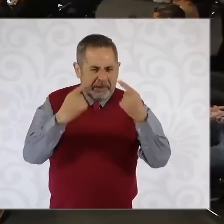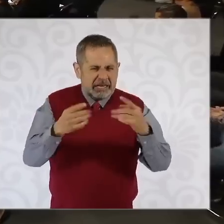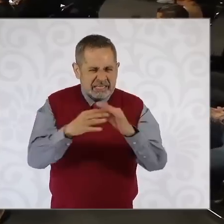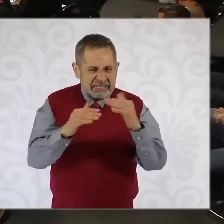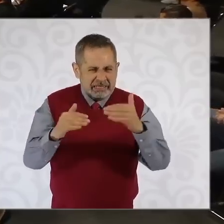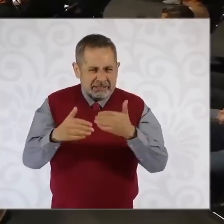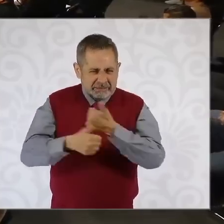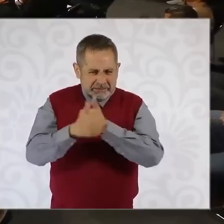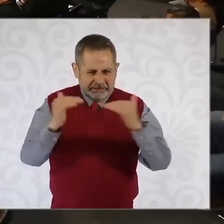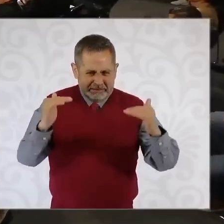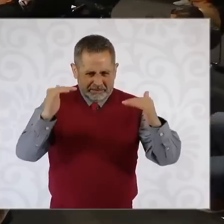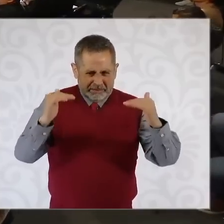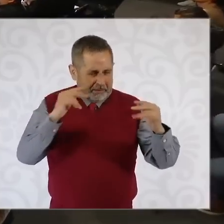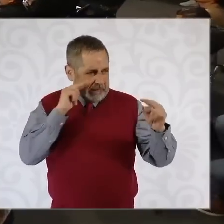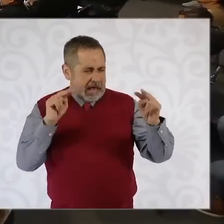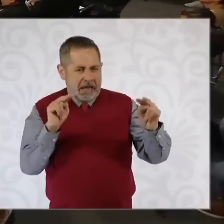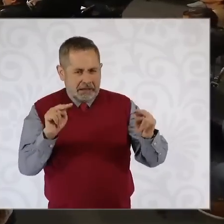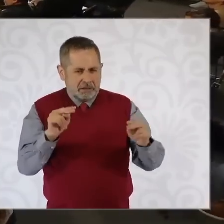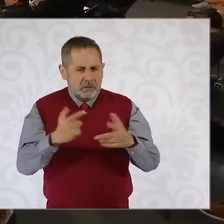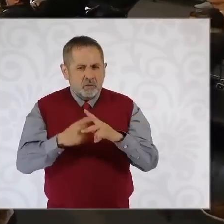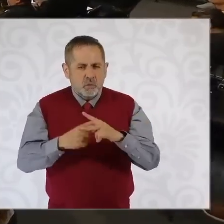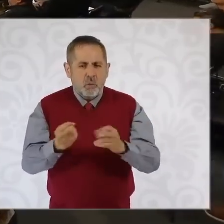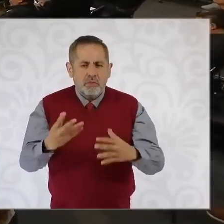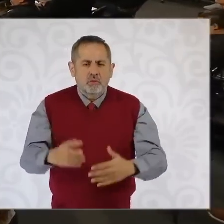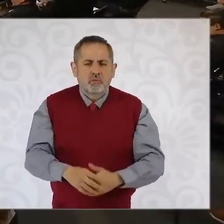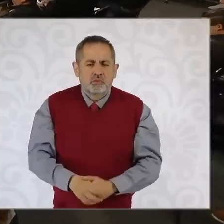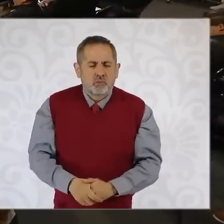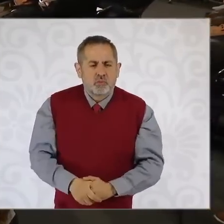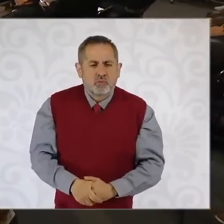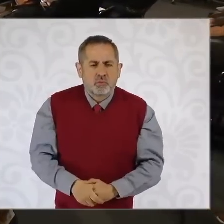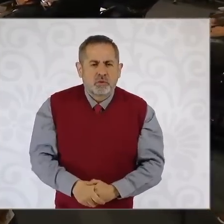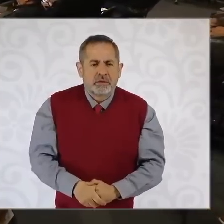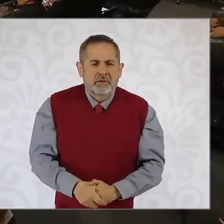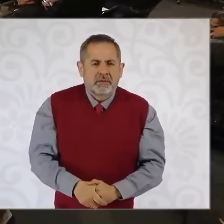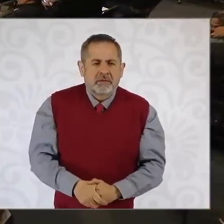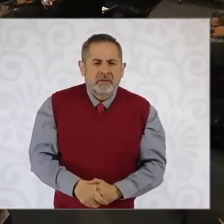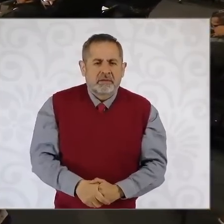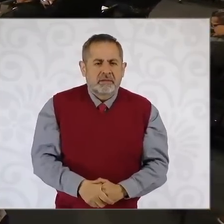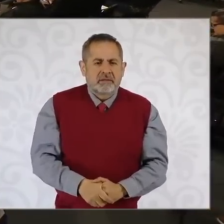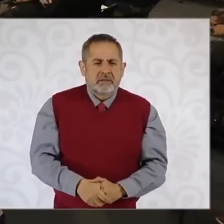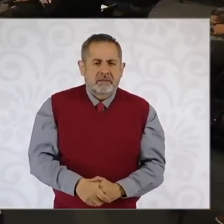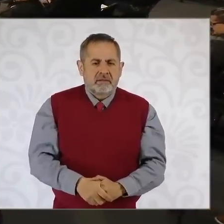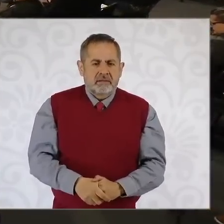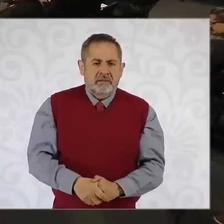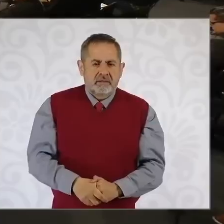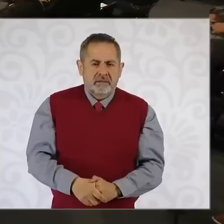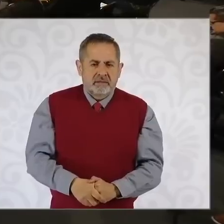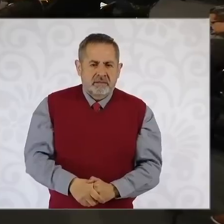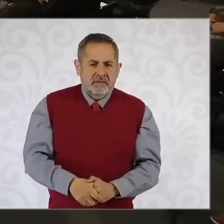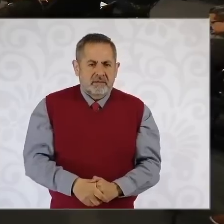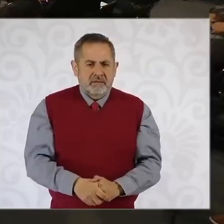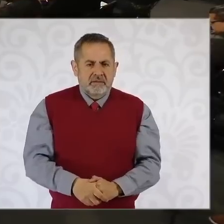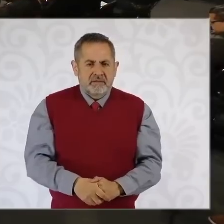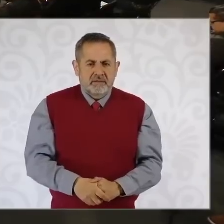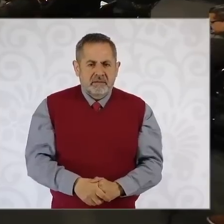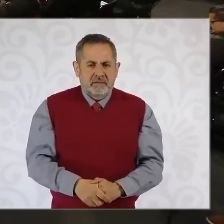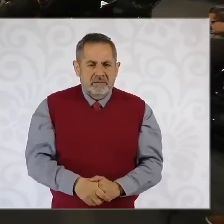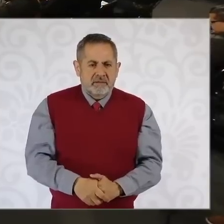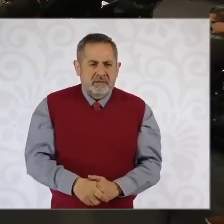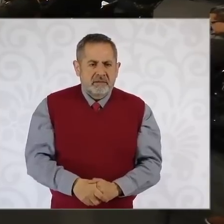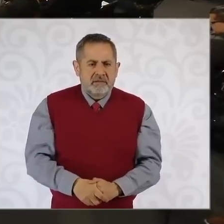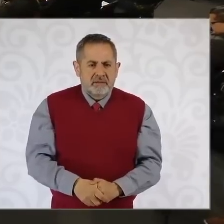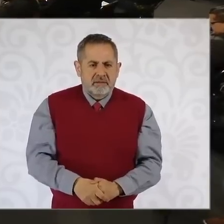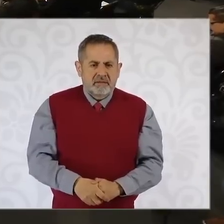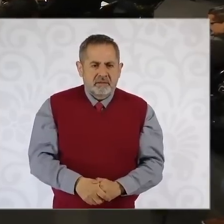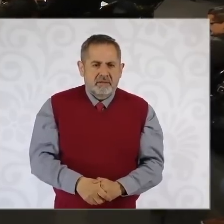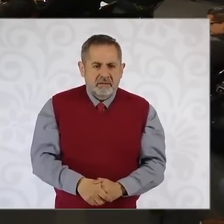Gráfica demócrata